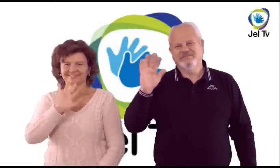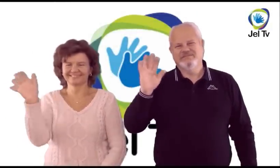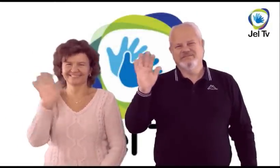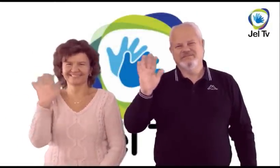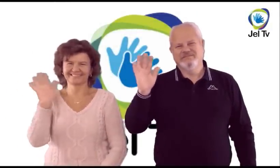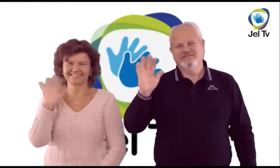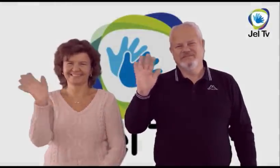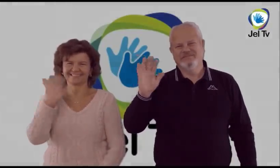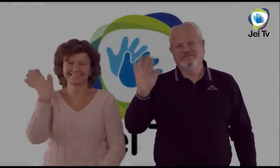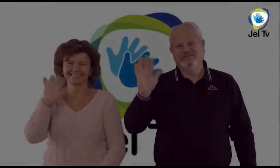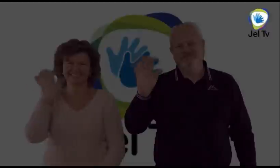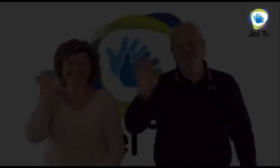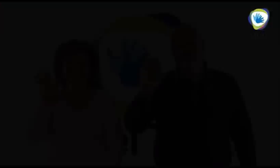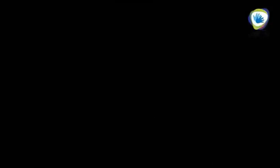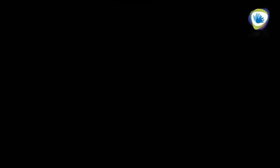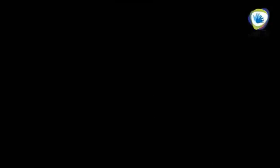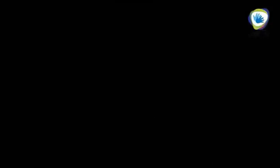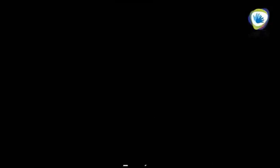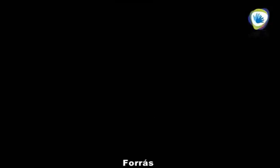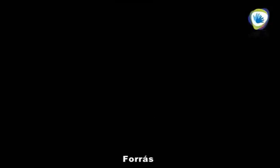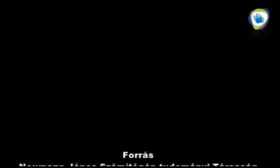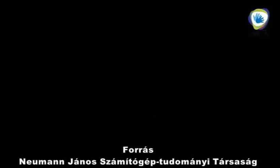Viszontlátásra!